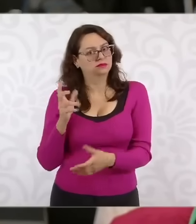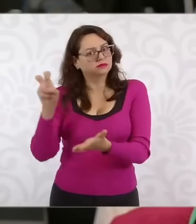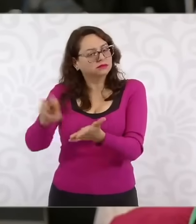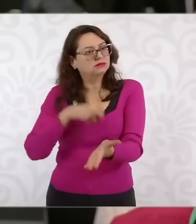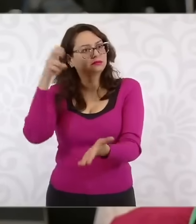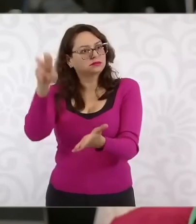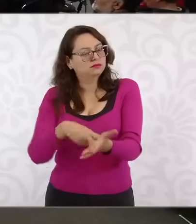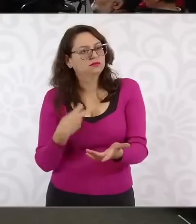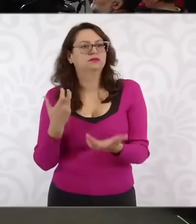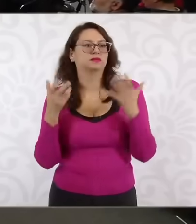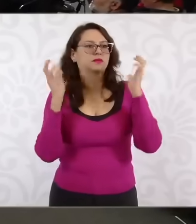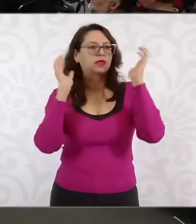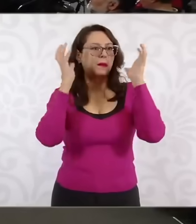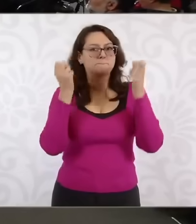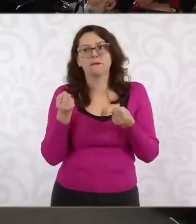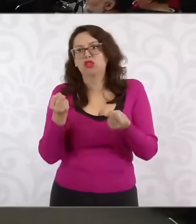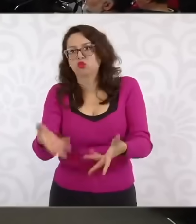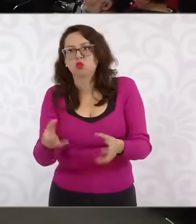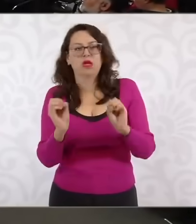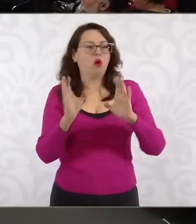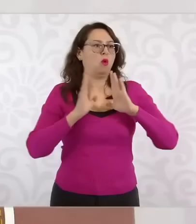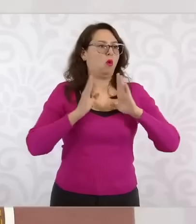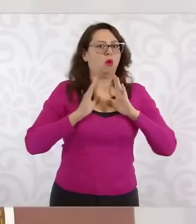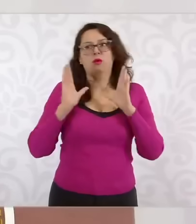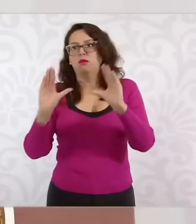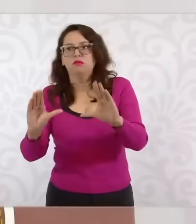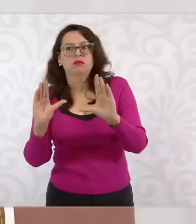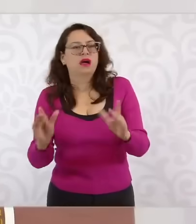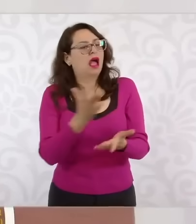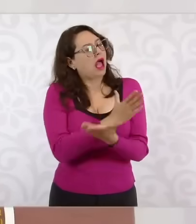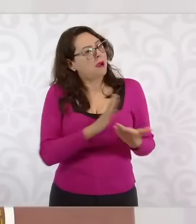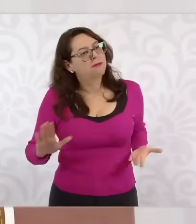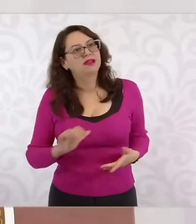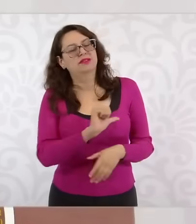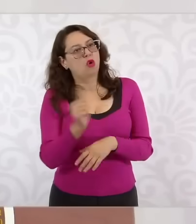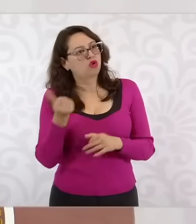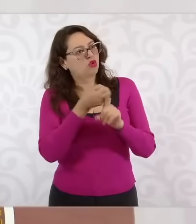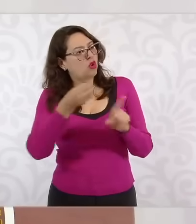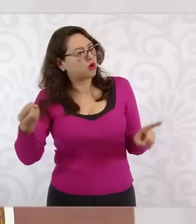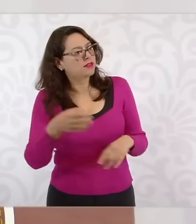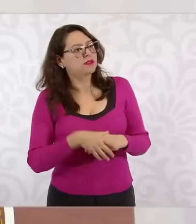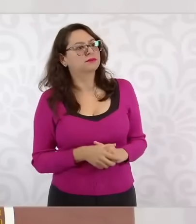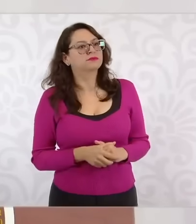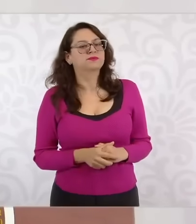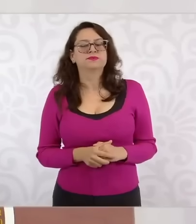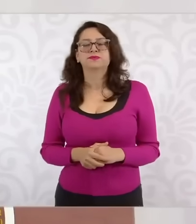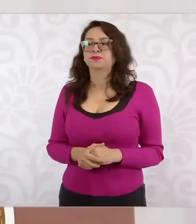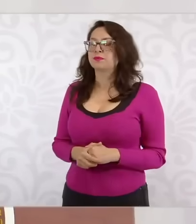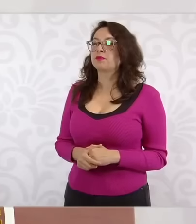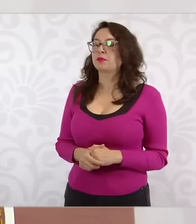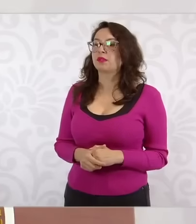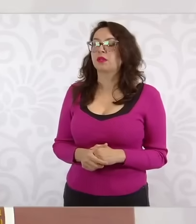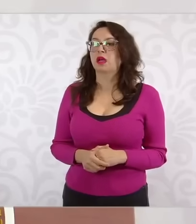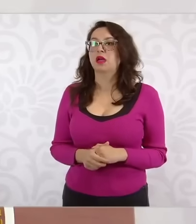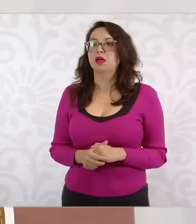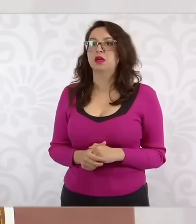militar. Yo creo que hay que eh digamos nosotros como gabinete de seguridad tenemos